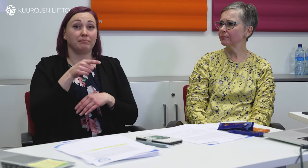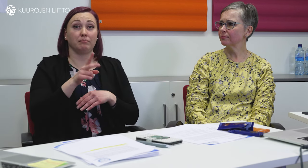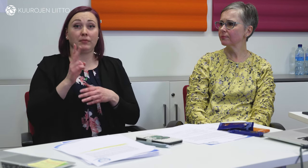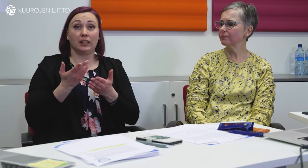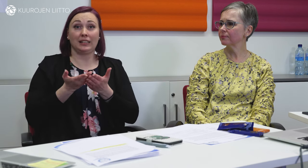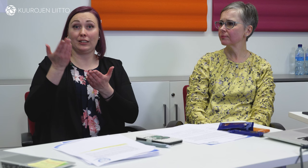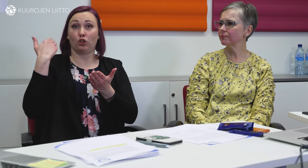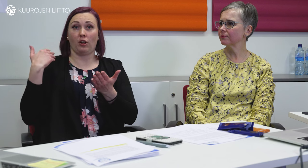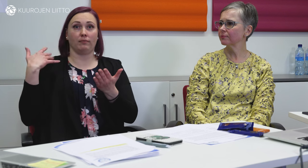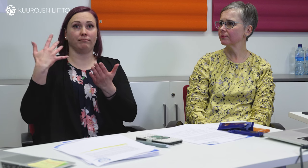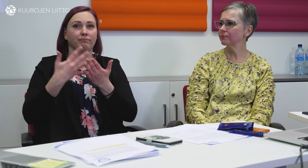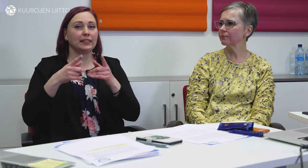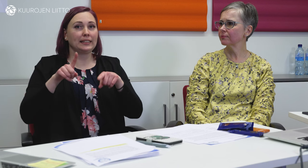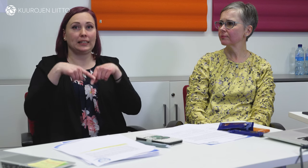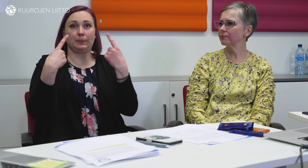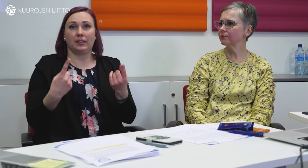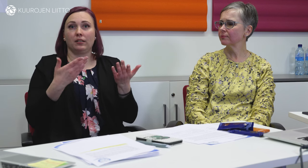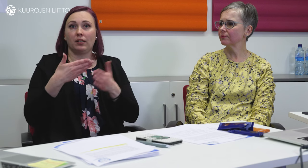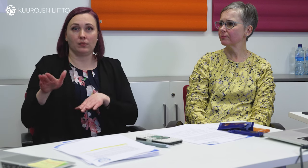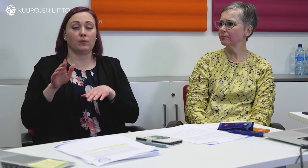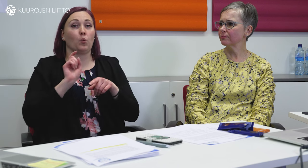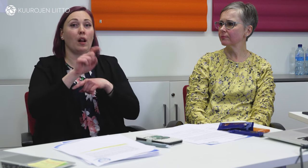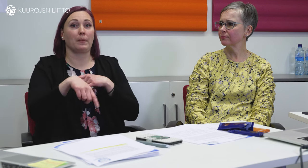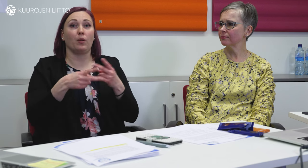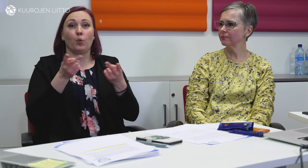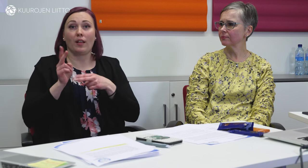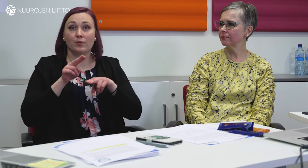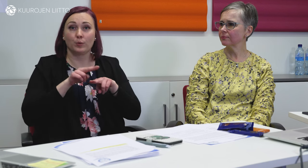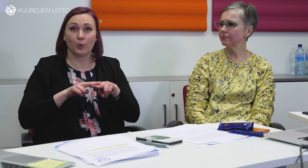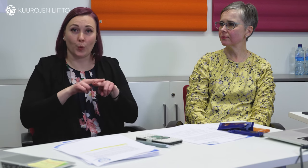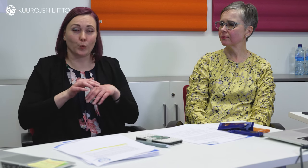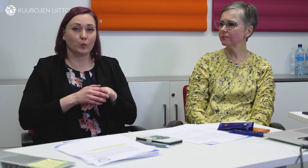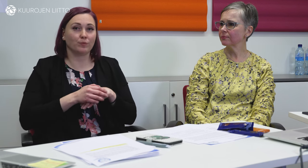Tämä oli WFD:n historian ensimmäinen ylimääräinen yleiskokous.